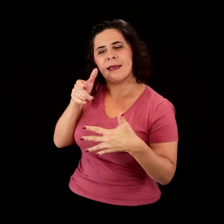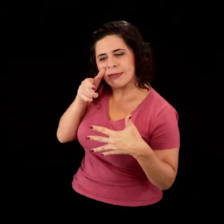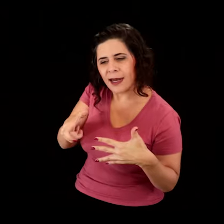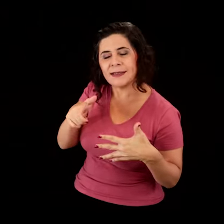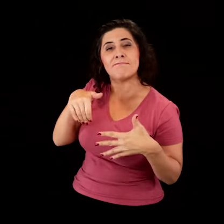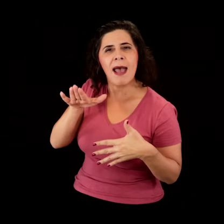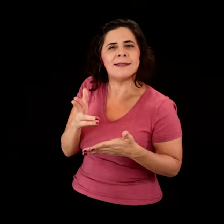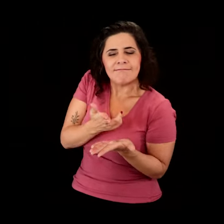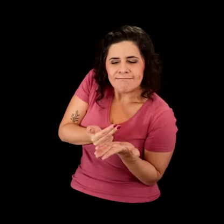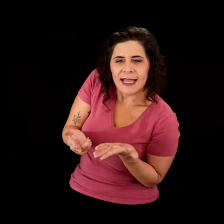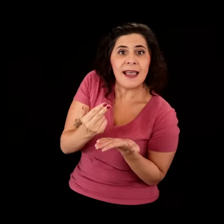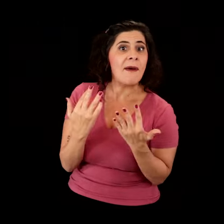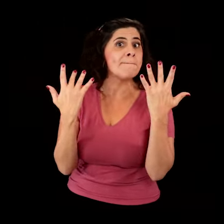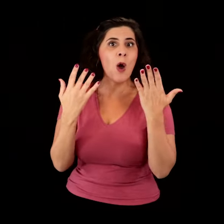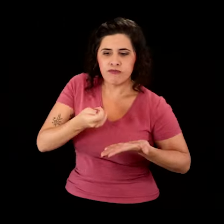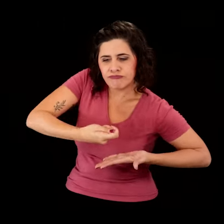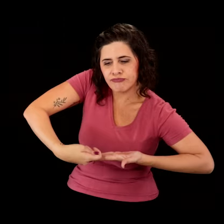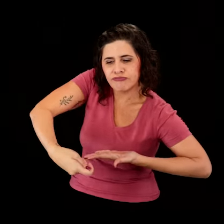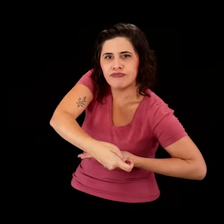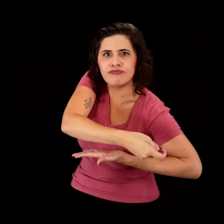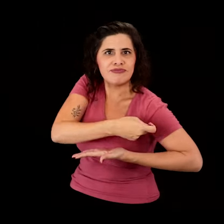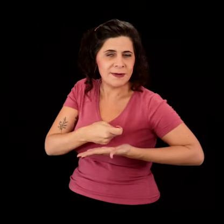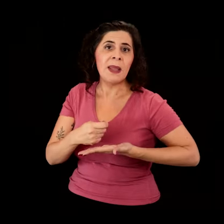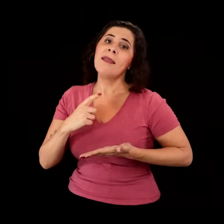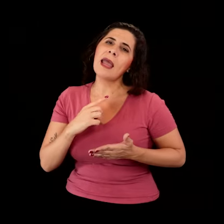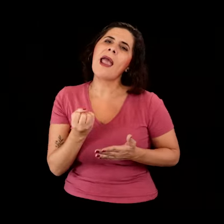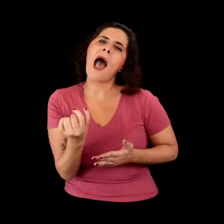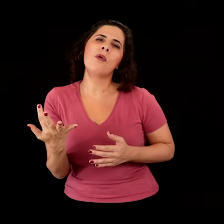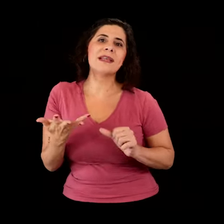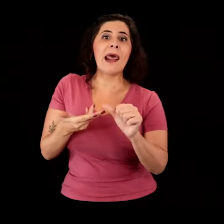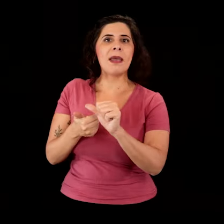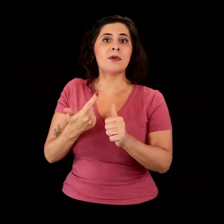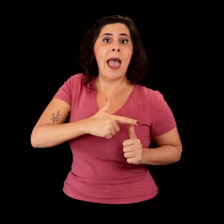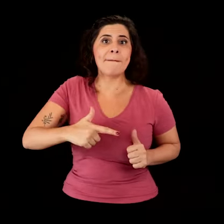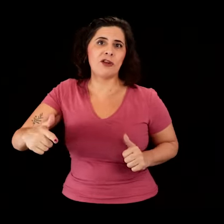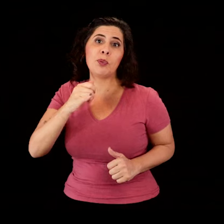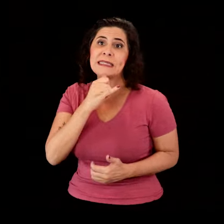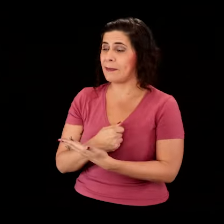e desenhava mesmo, à mão, e realmente os elementos se repetem. Então, exemplos são o cobogó,